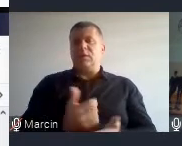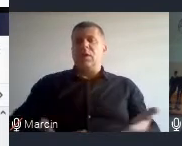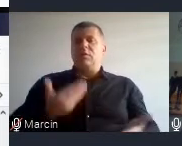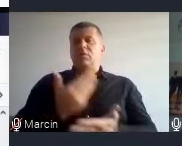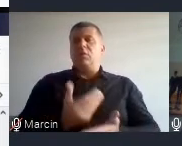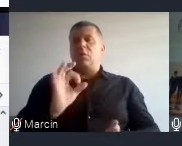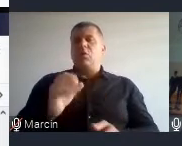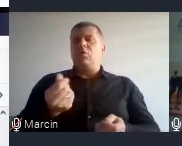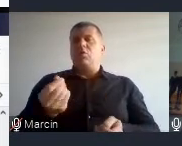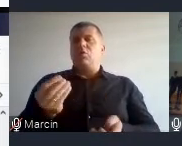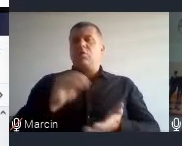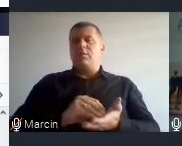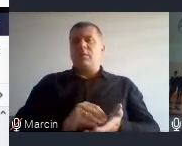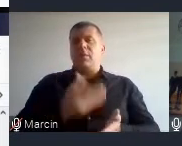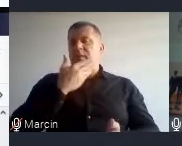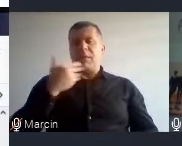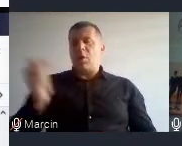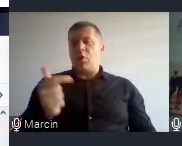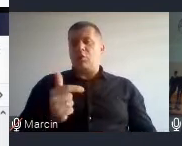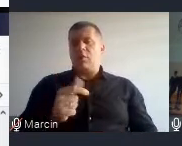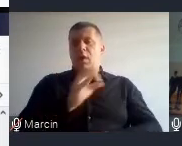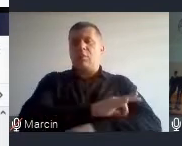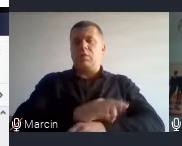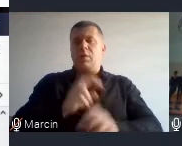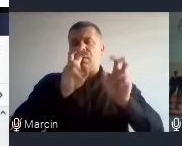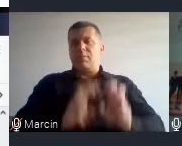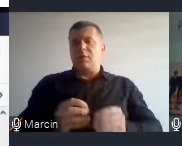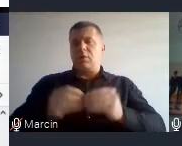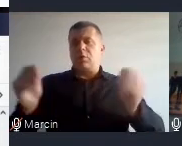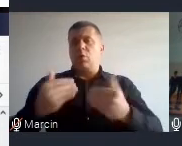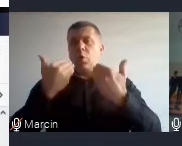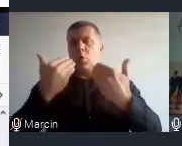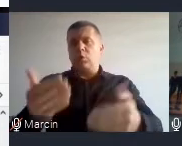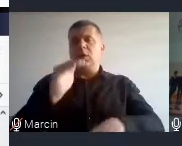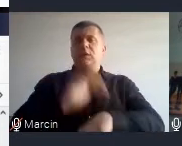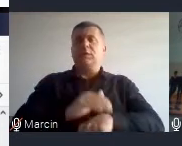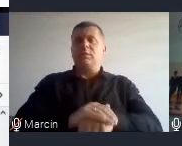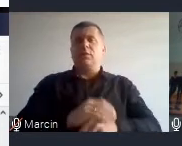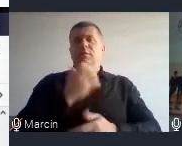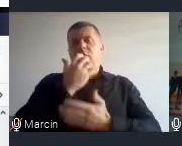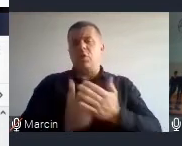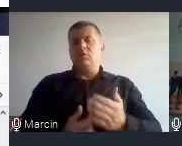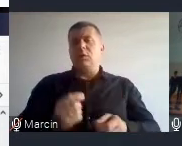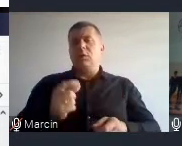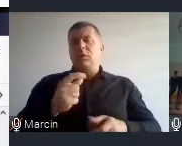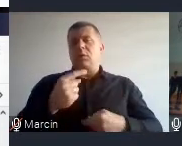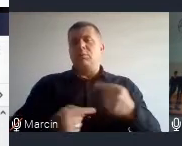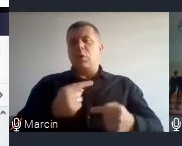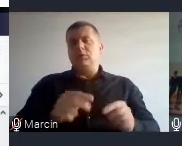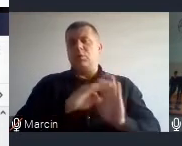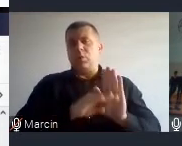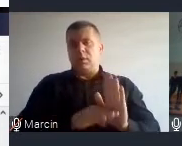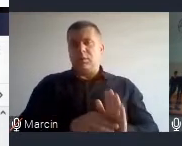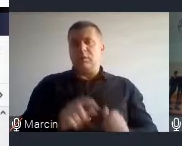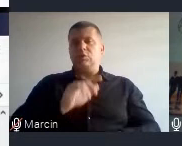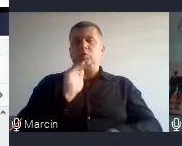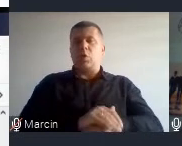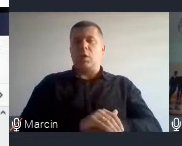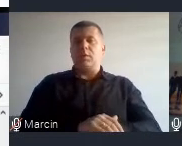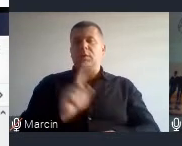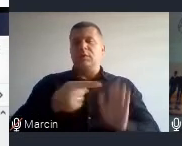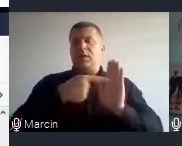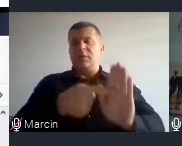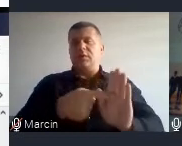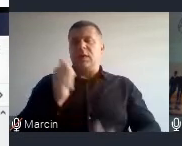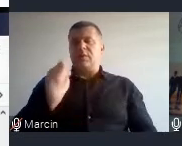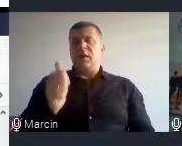i teraz nie ma konieczności w projekcie badawczo-rozwojowym udzielania zamówień stosowania procedury udzielania zamówienia zgodnie z wytycznymi kwalifikowalności.